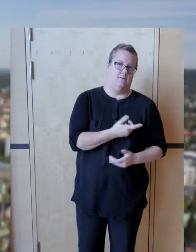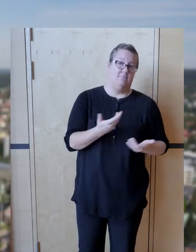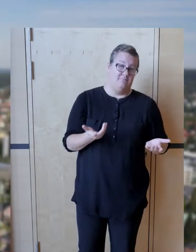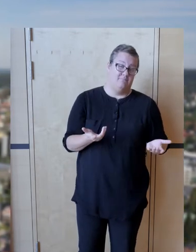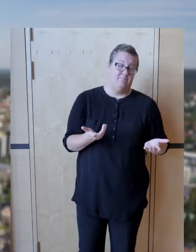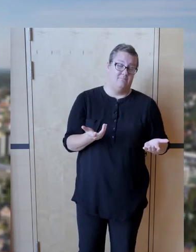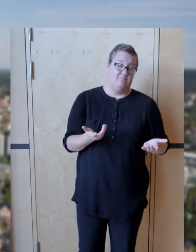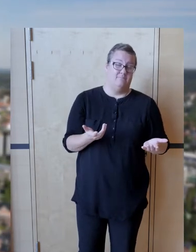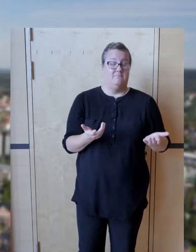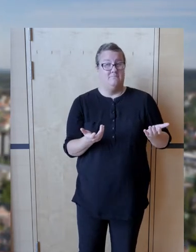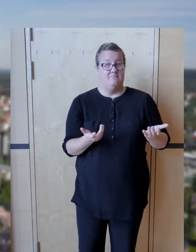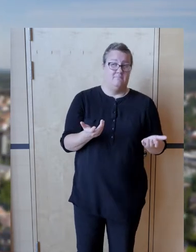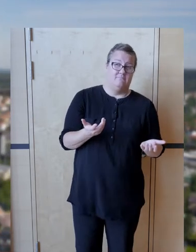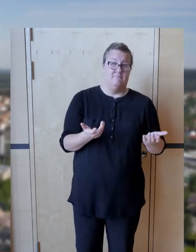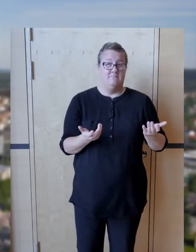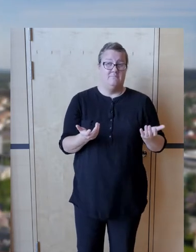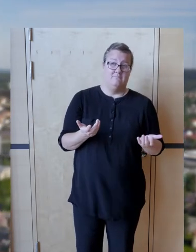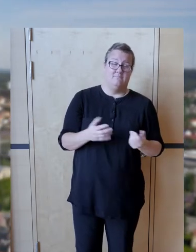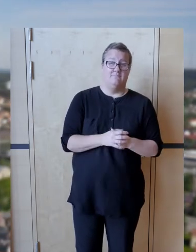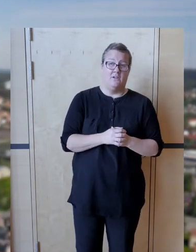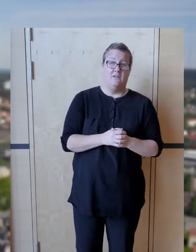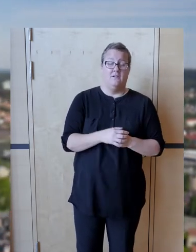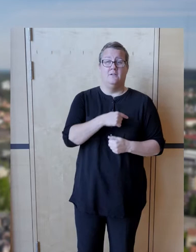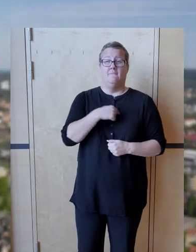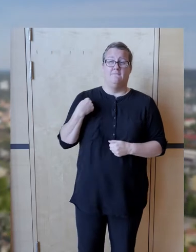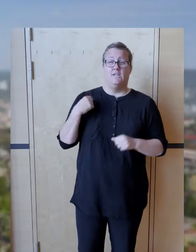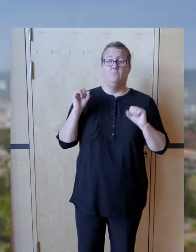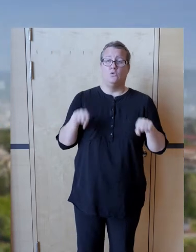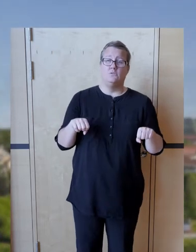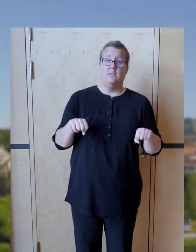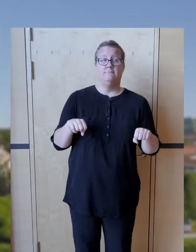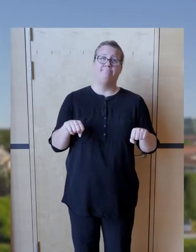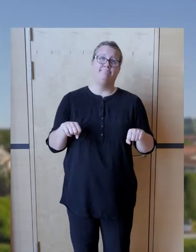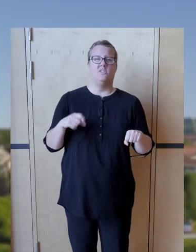Det måste Med viss ödmjukhet hittar på det här